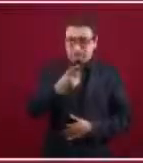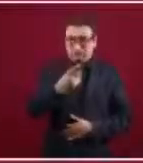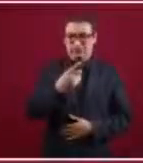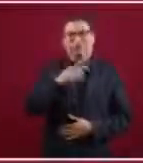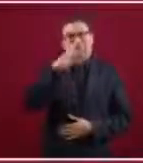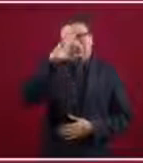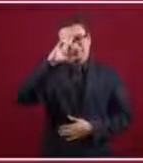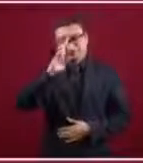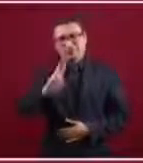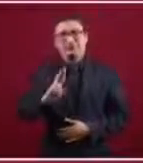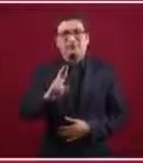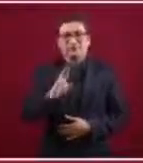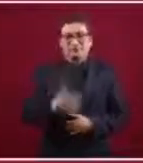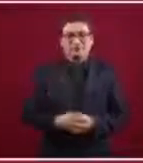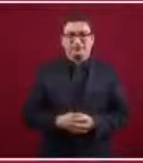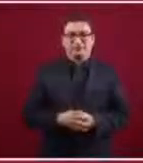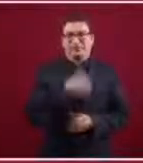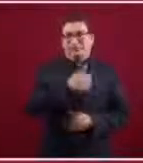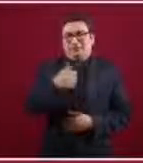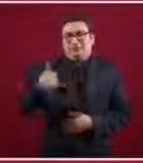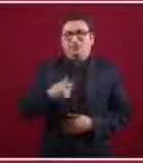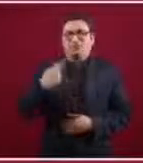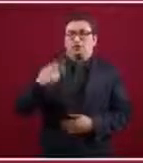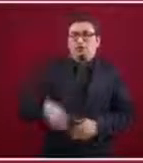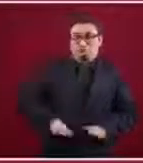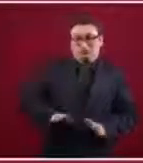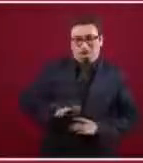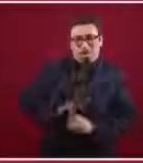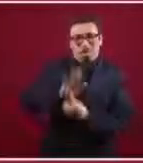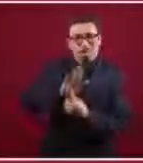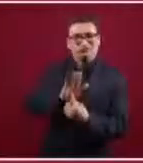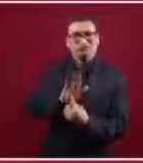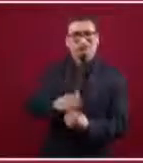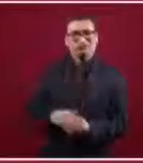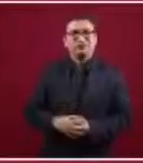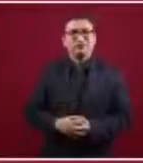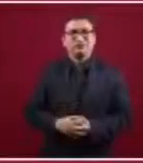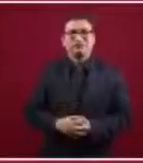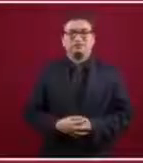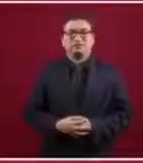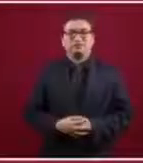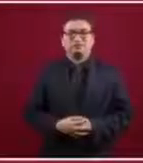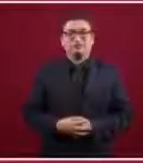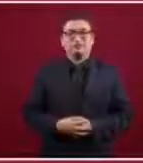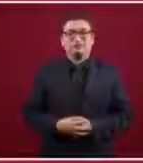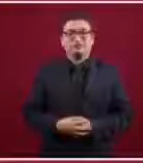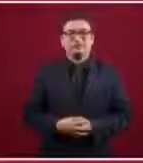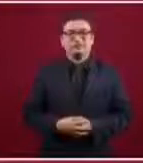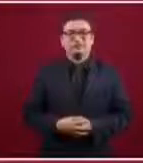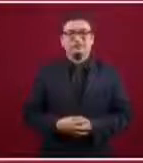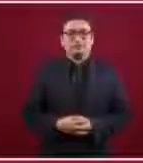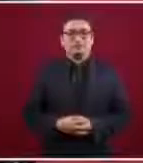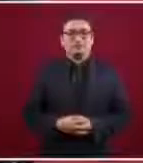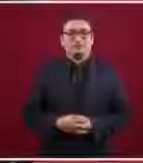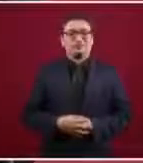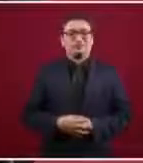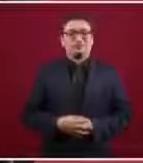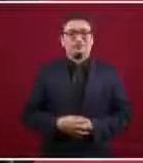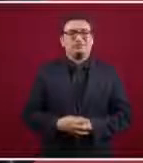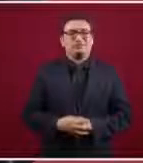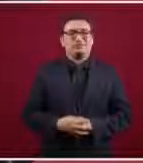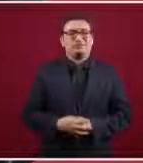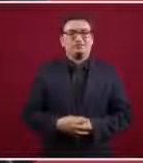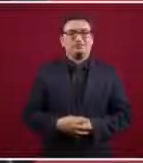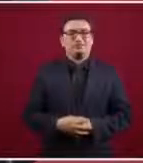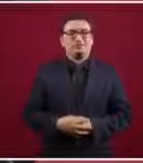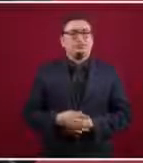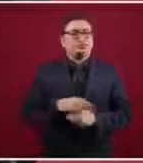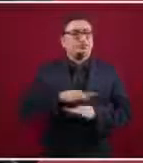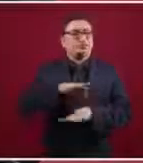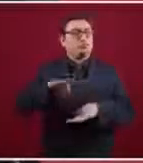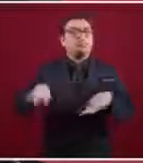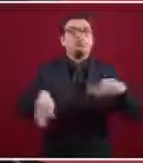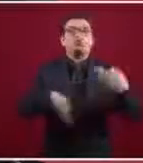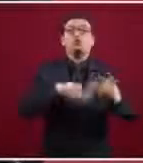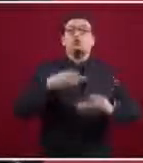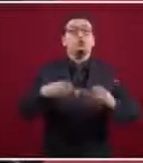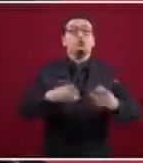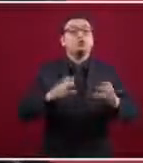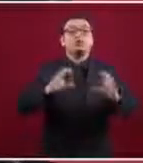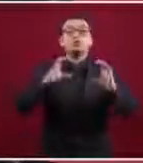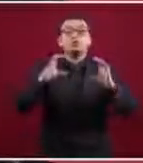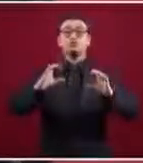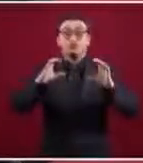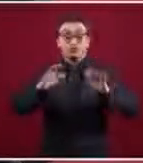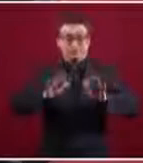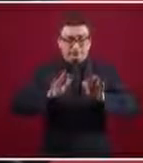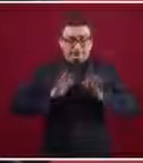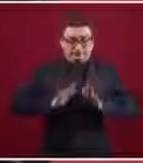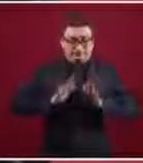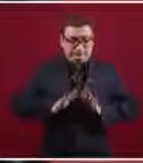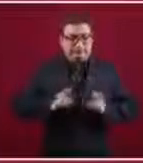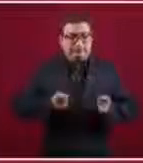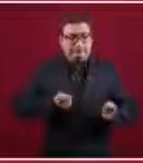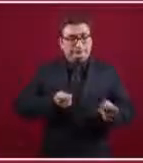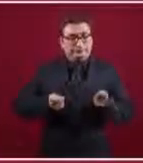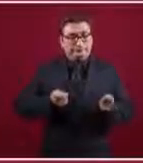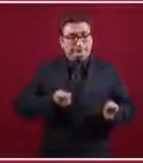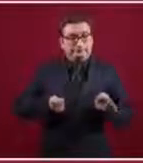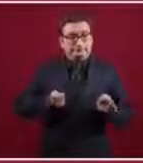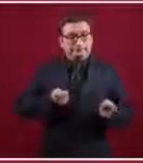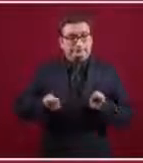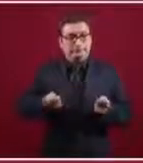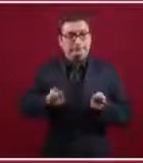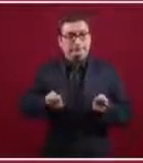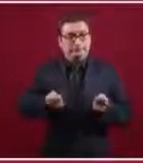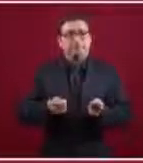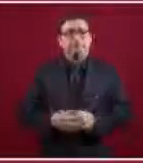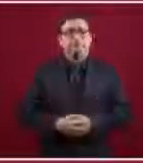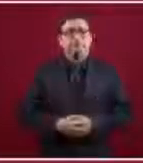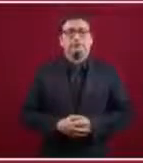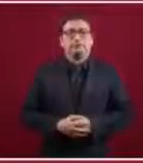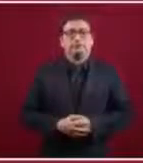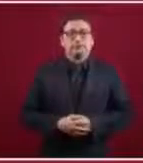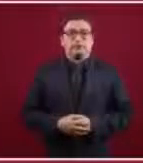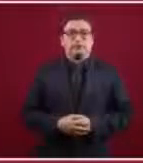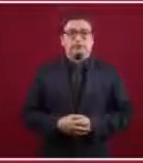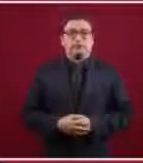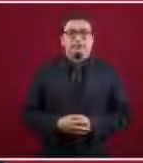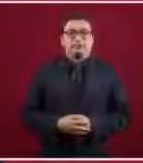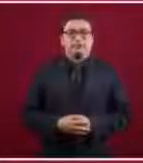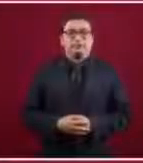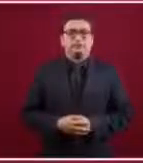muestra el cobre. Todos tenemos que autolimitarnos y actuar